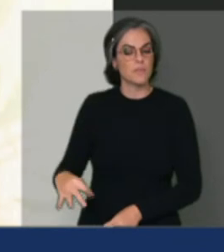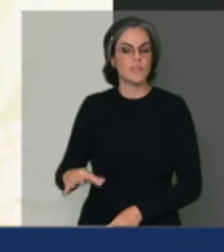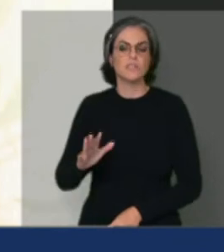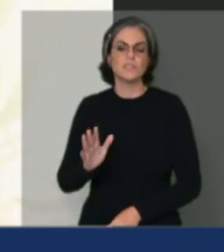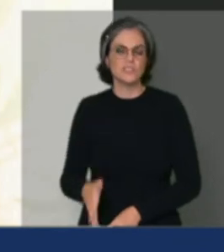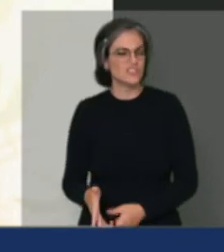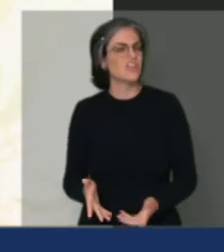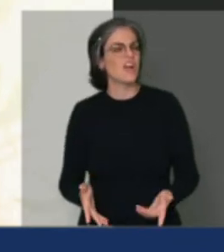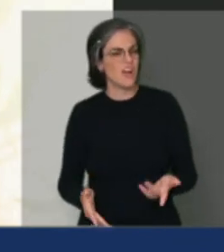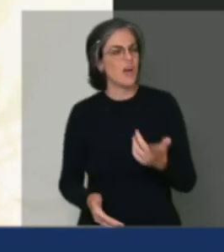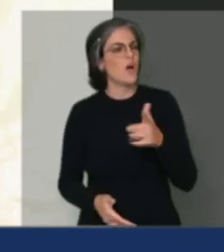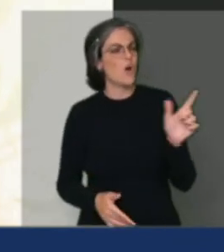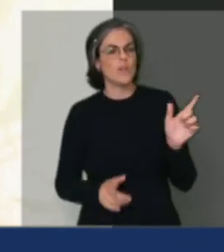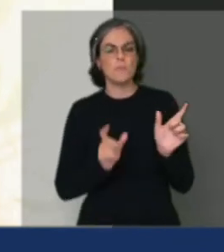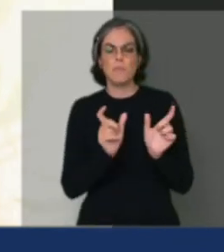O TERMO ESTÁ COMEÇANDO SURGIR, OUTROS TERMOS PORQUE O